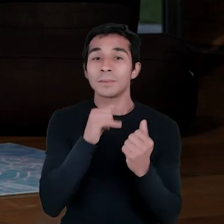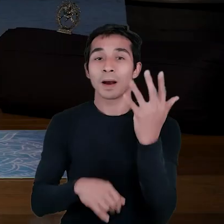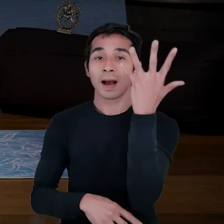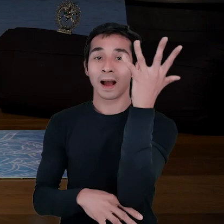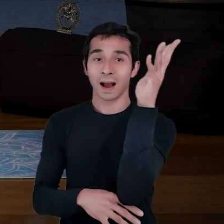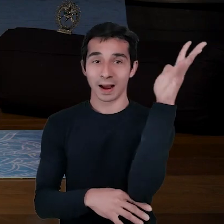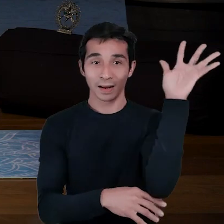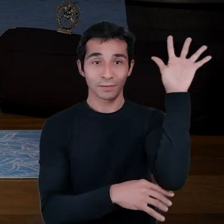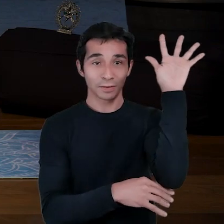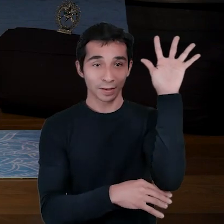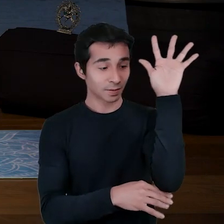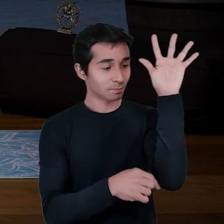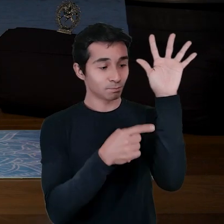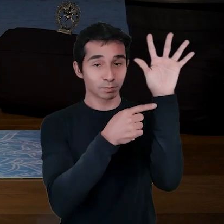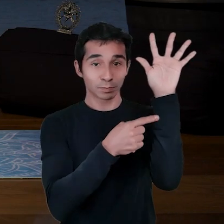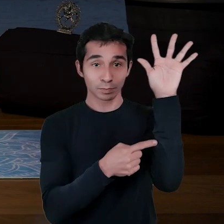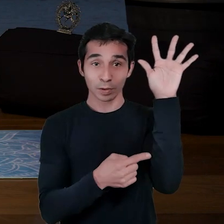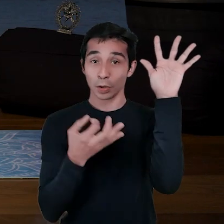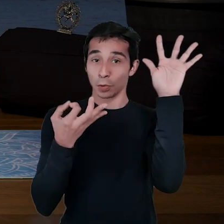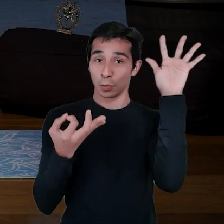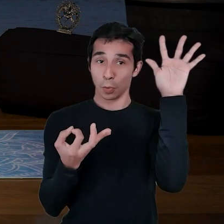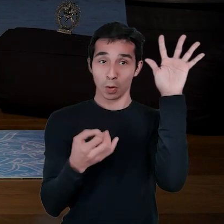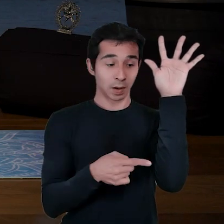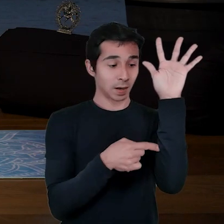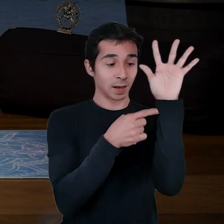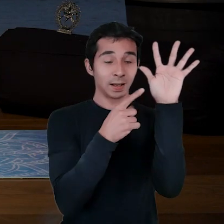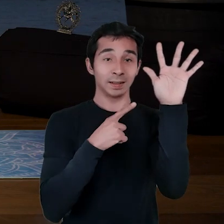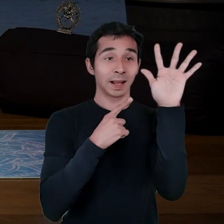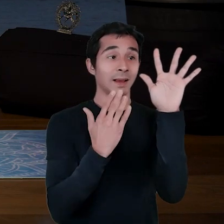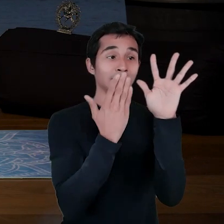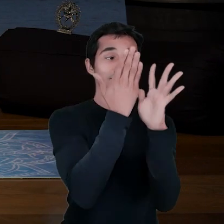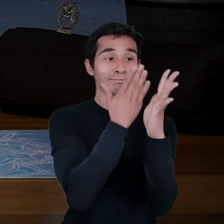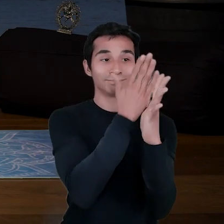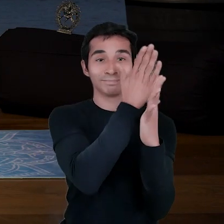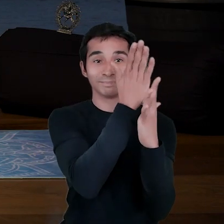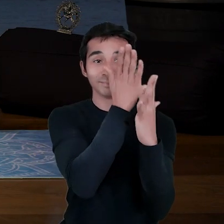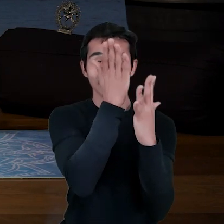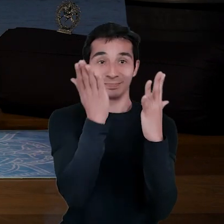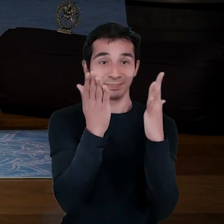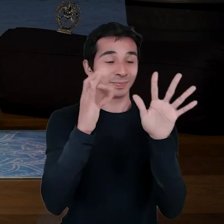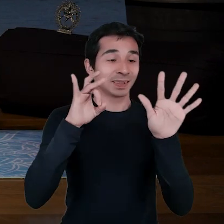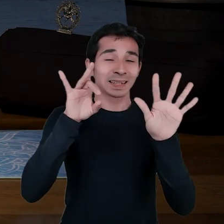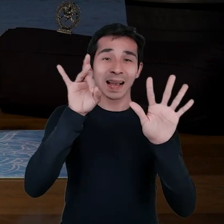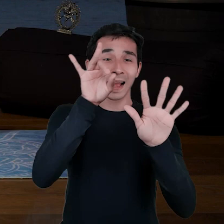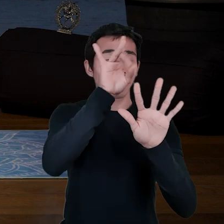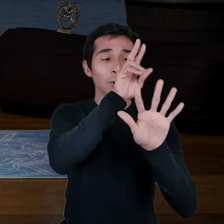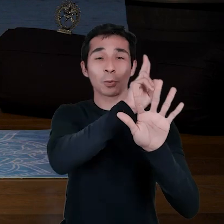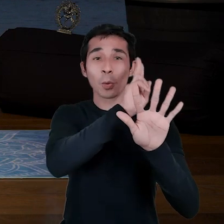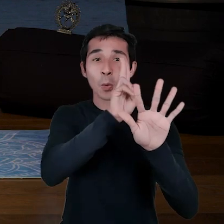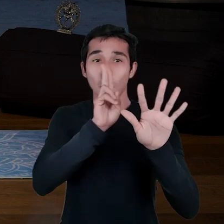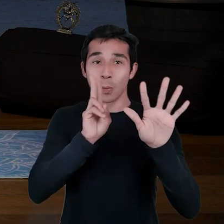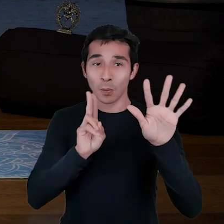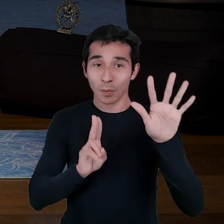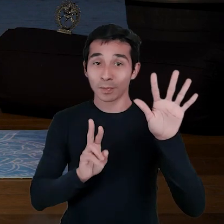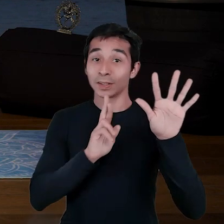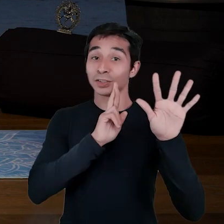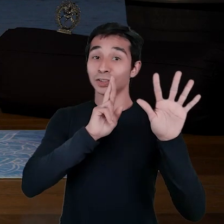Assim como uma árvore que tem um único tronco e saem diferentes ramos, eles recebem denominações,